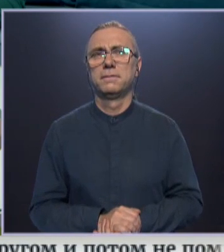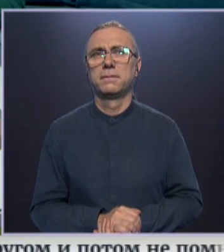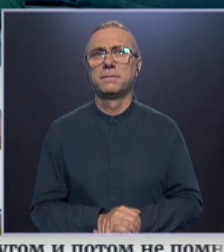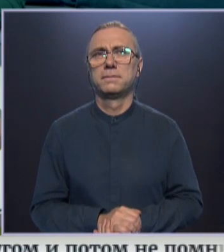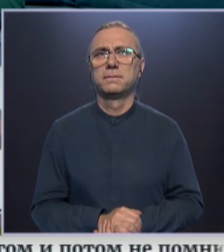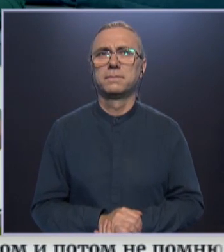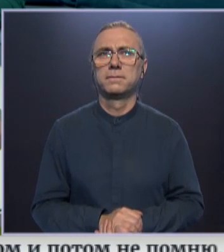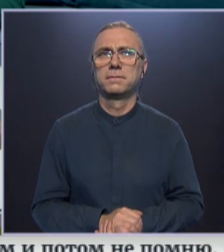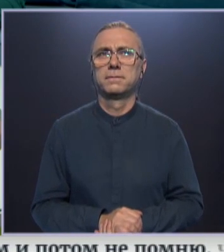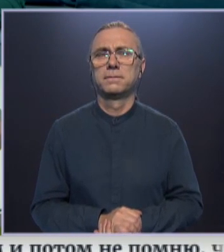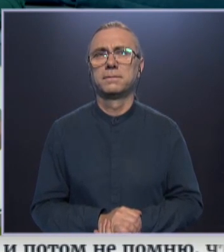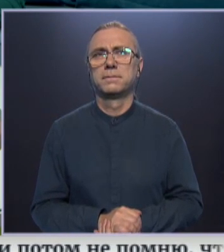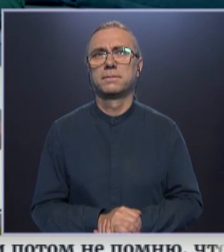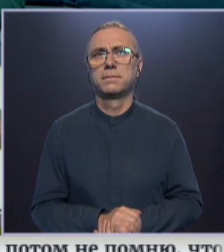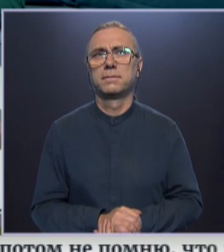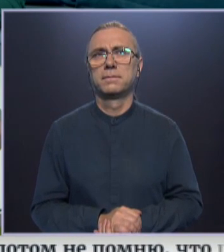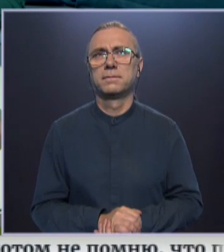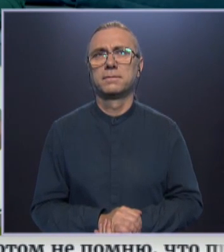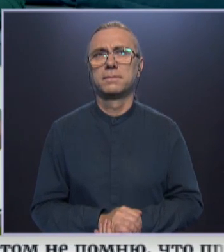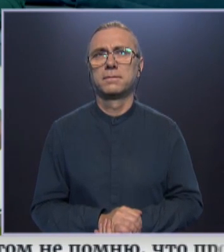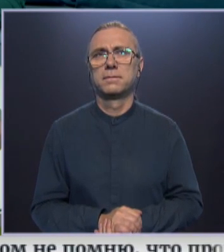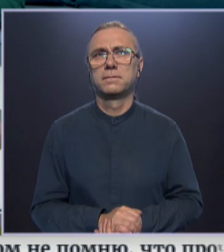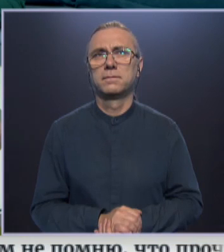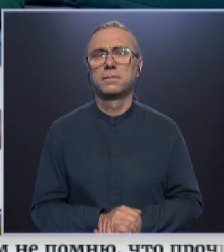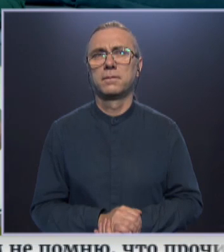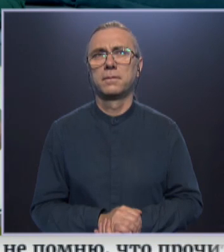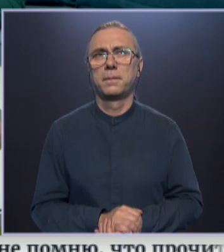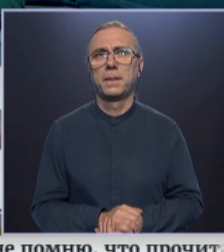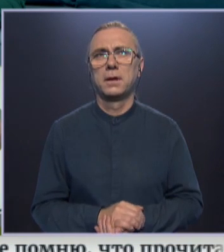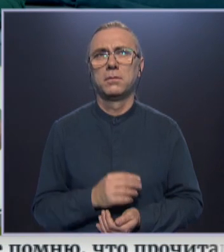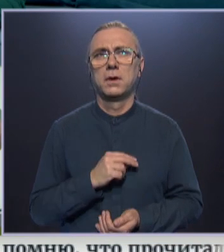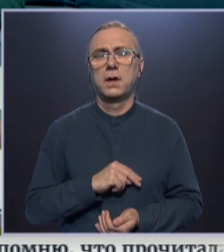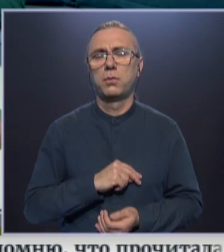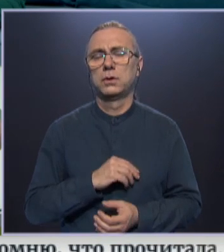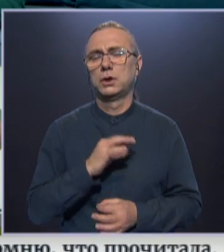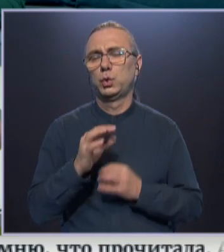[музыка]